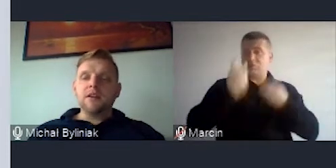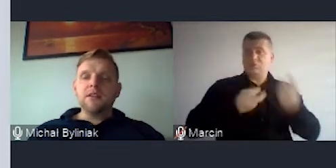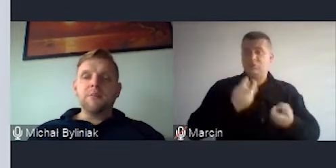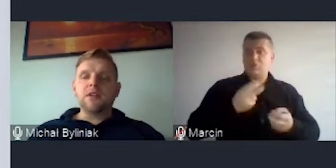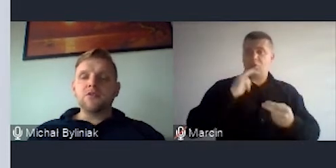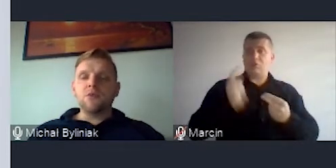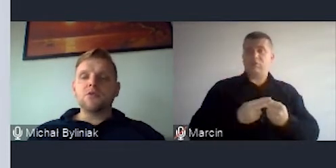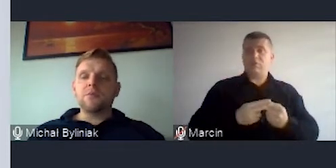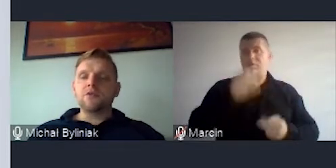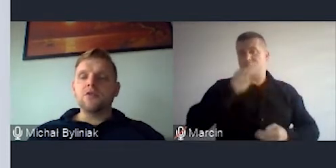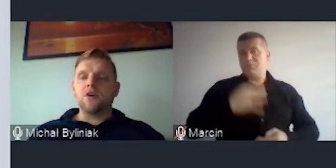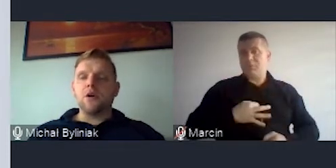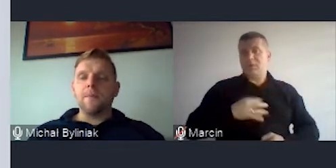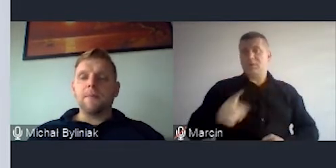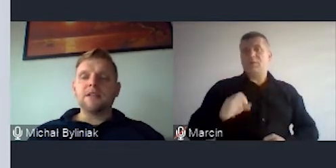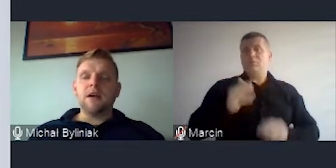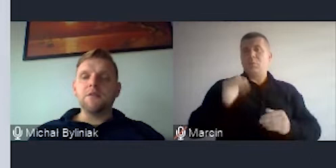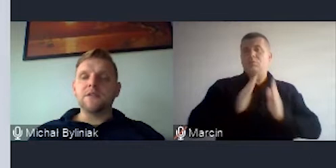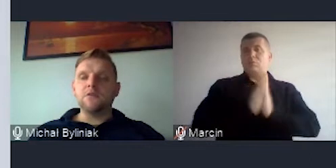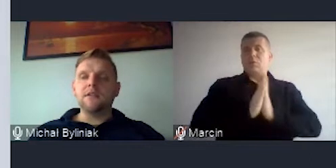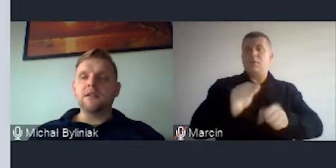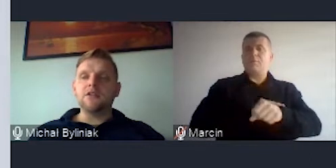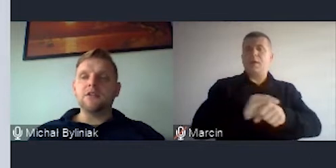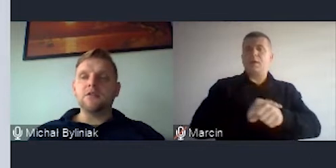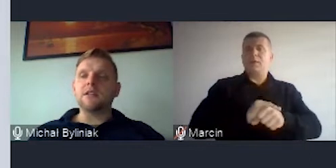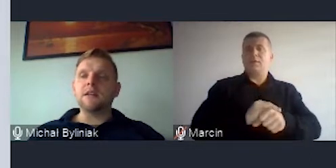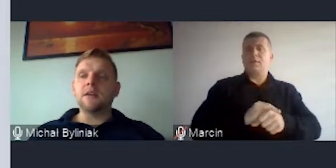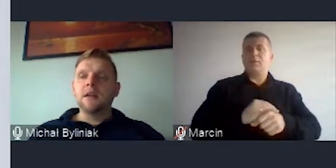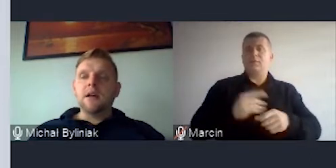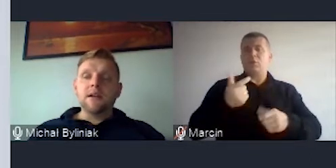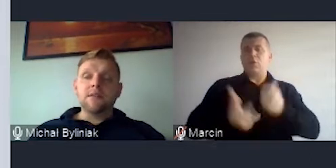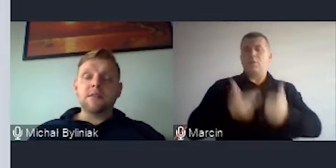Pani Anna pyta czy może prosić o materiały w celu naniesienia notatek.